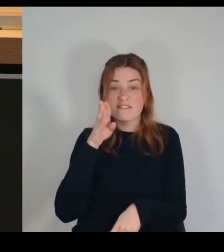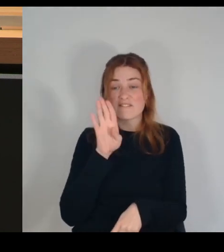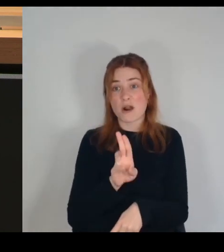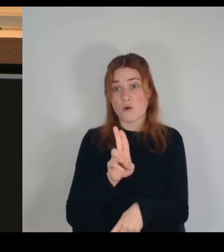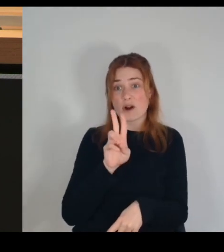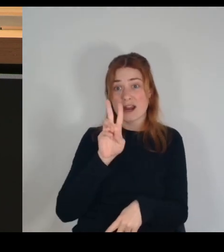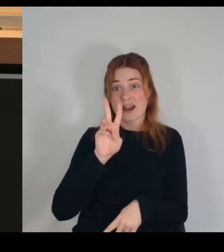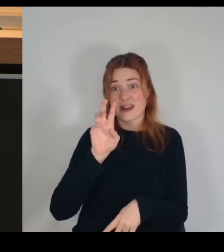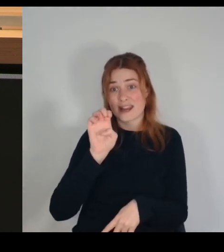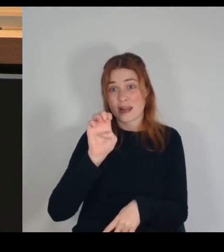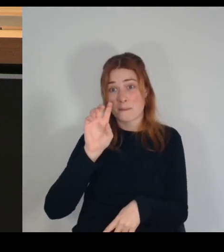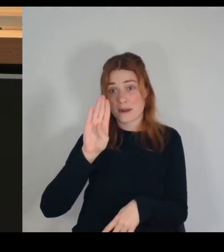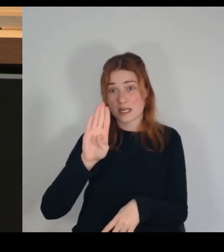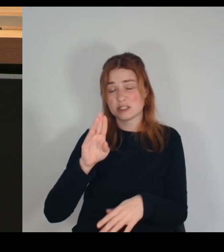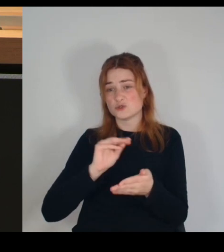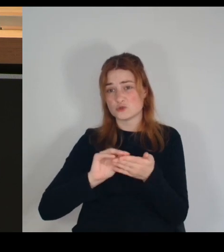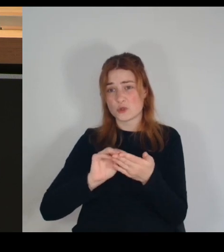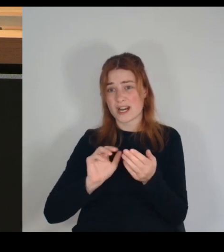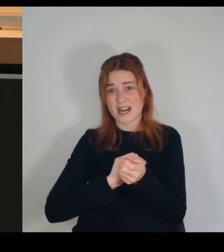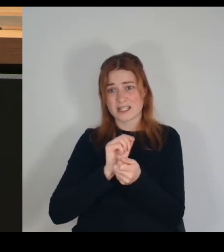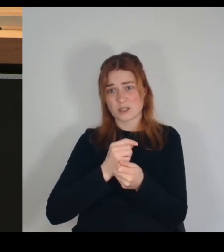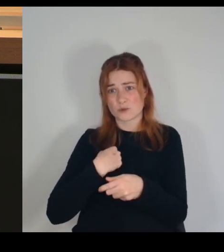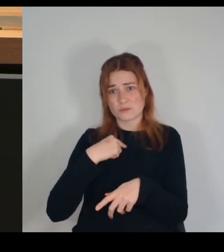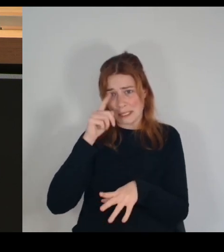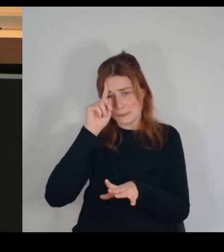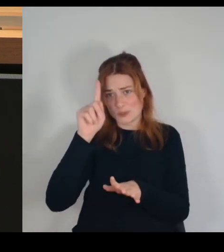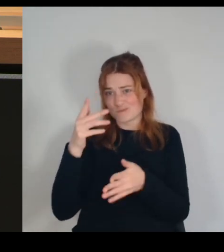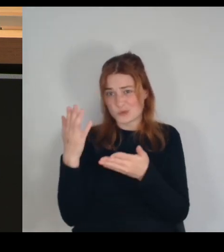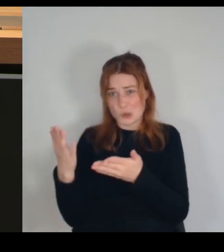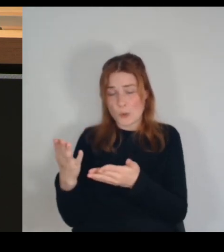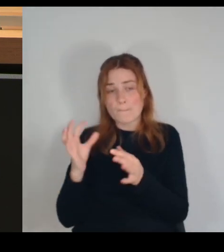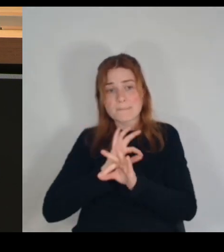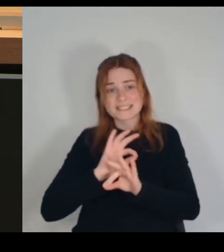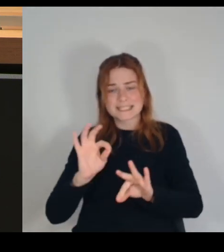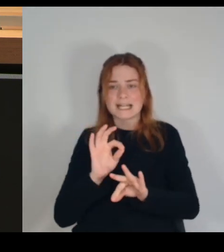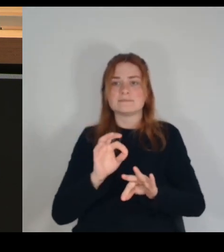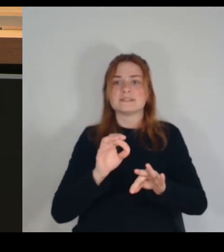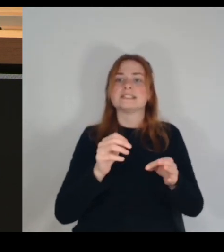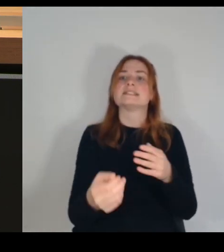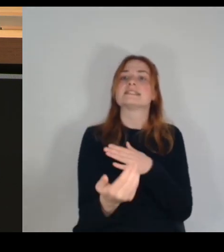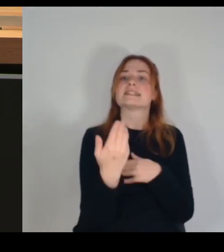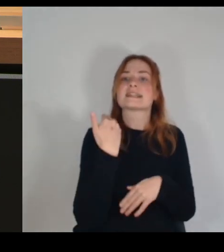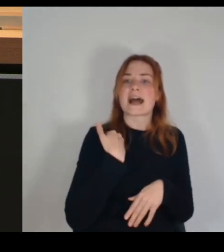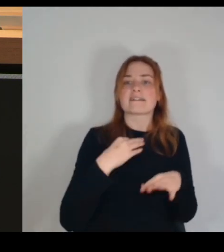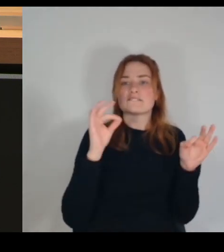Aufträge anbieten müssen, um wirtschaftliche und damit die wirtschaftlich und profitabel arbeiten können.